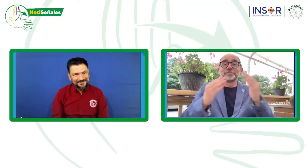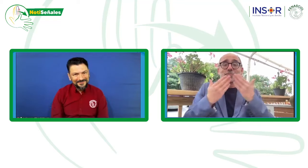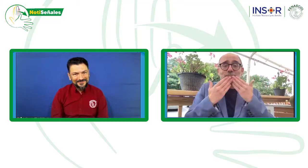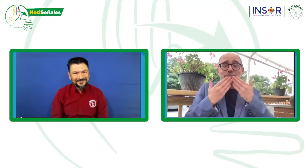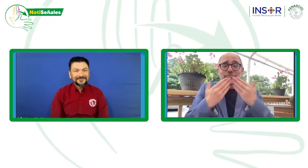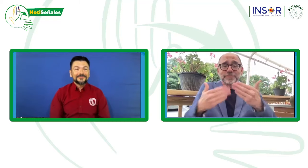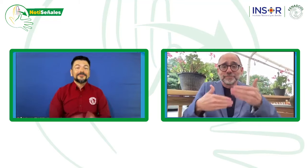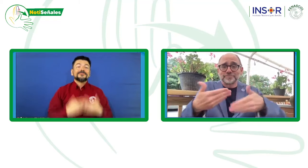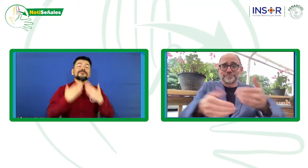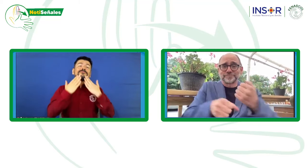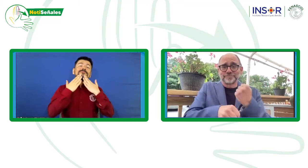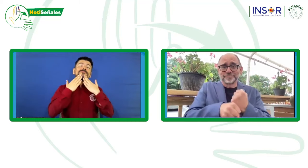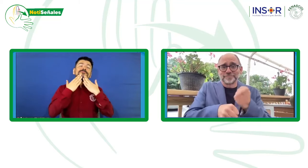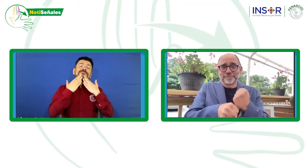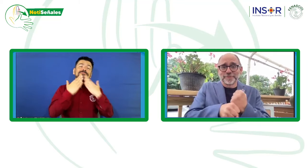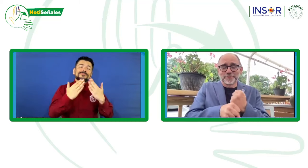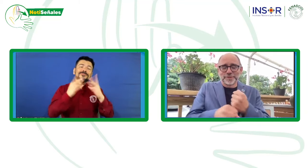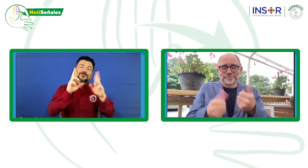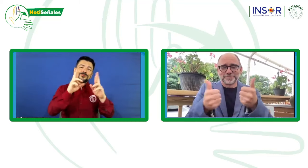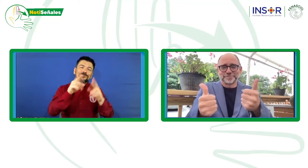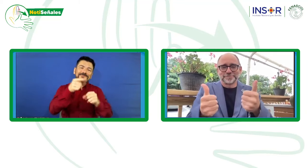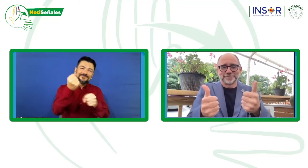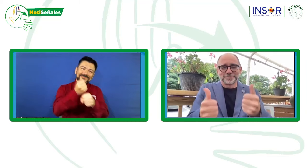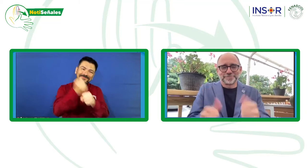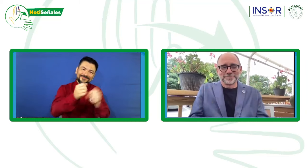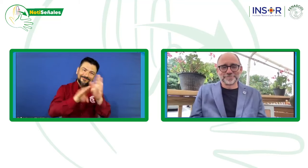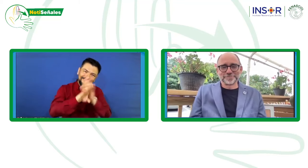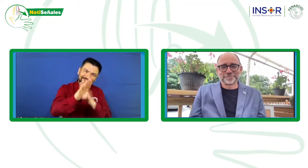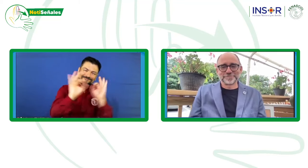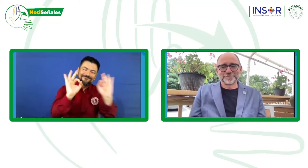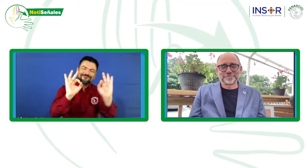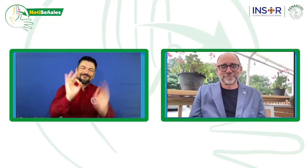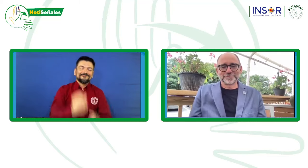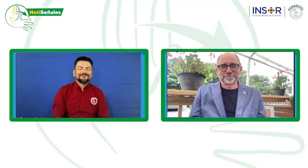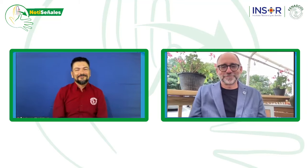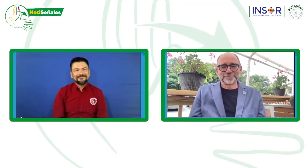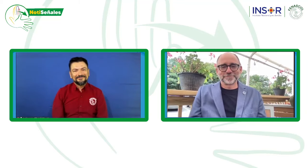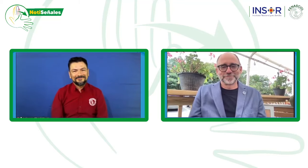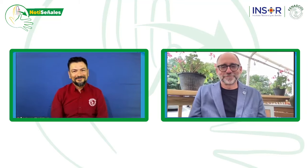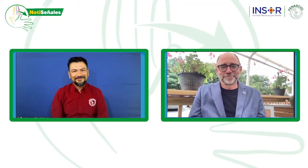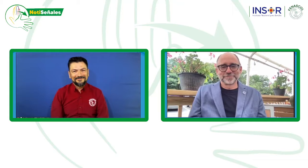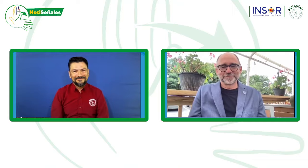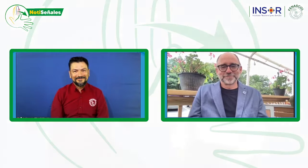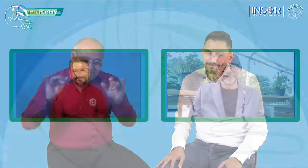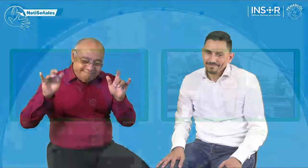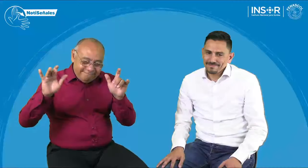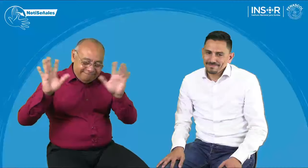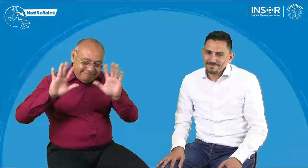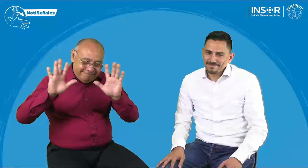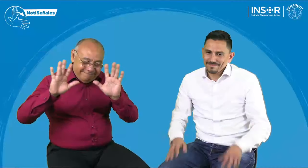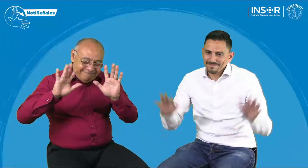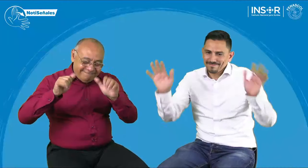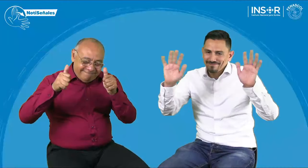futuro en el que la comunidad sorda colombiana pues se desarrolle mucho mejor y no solamente en Colombia sino en